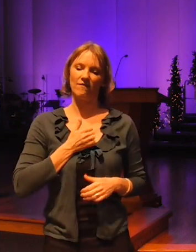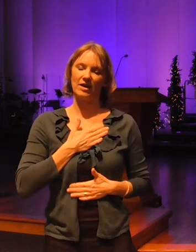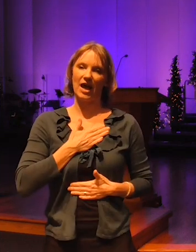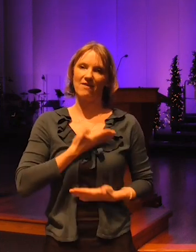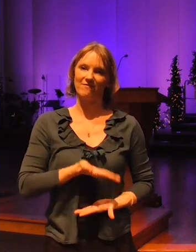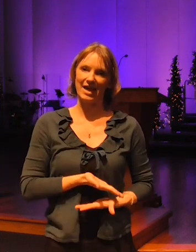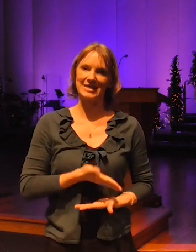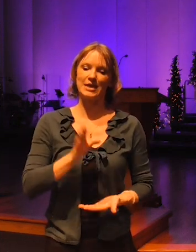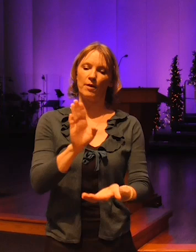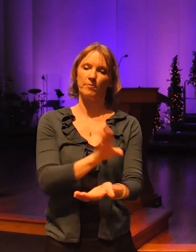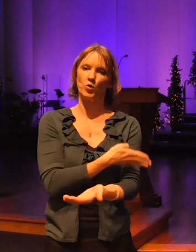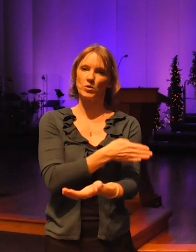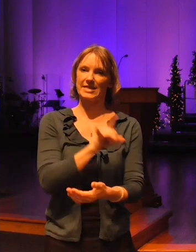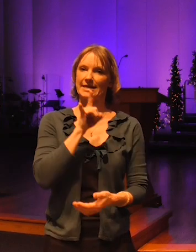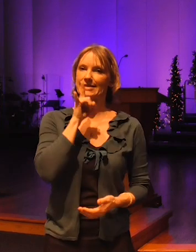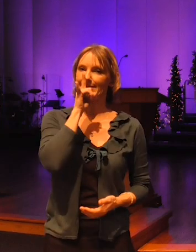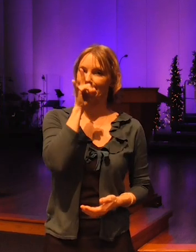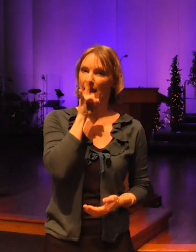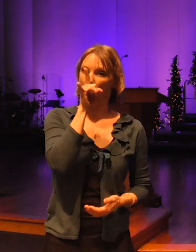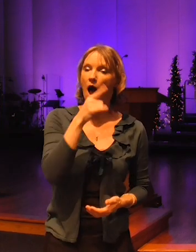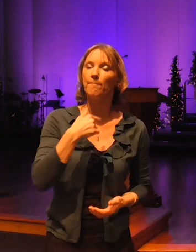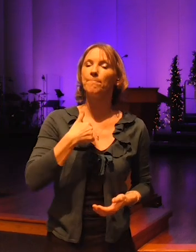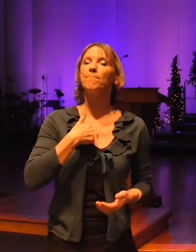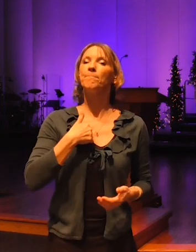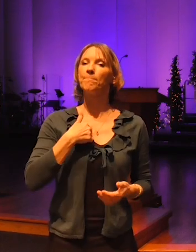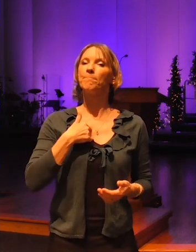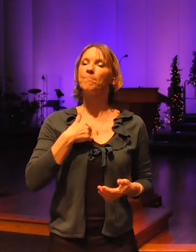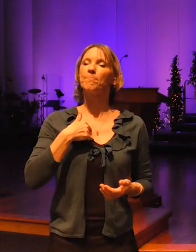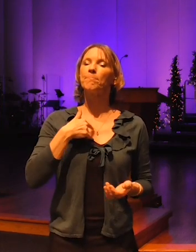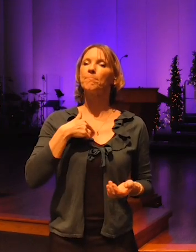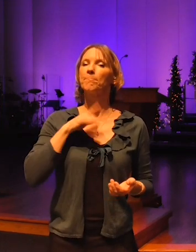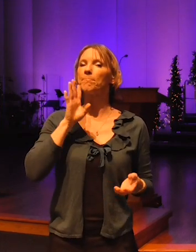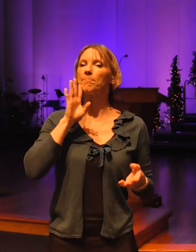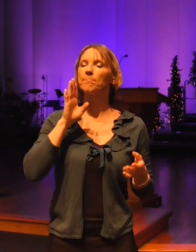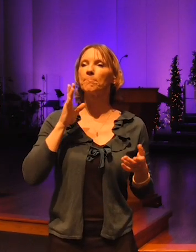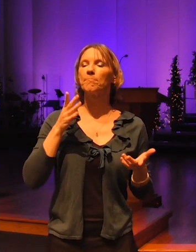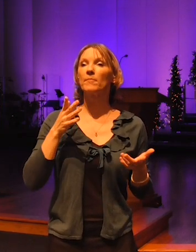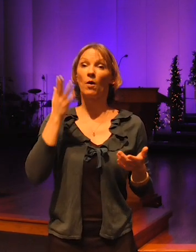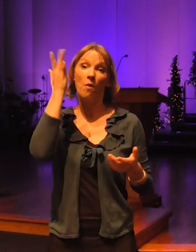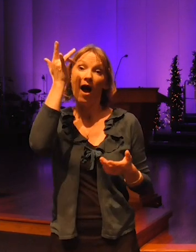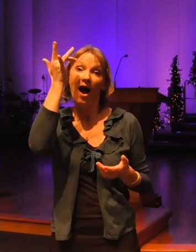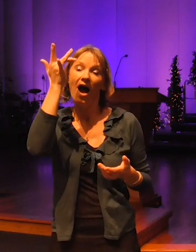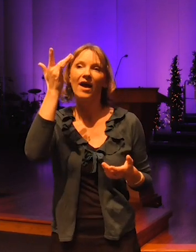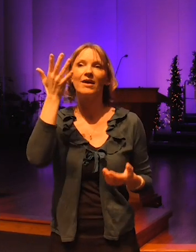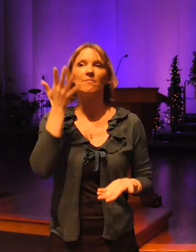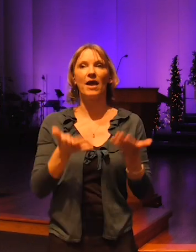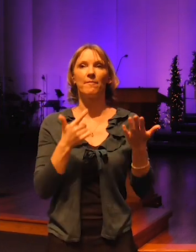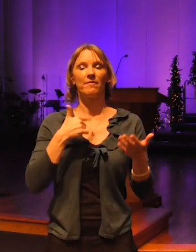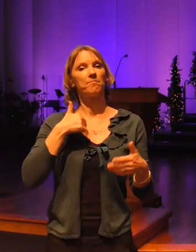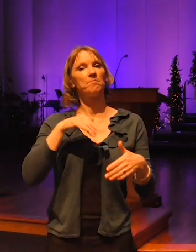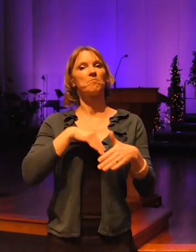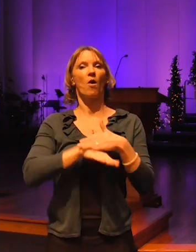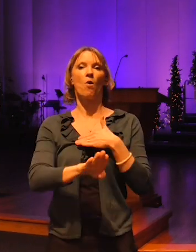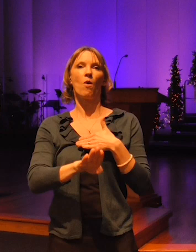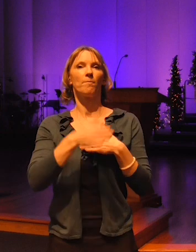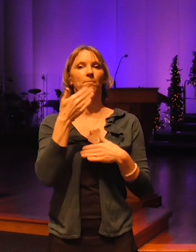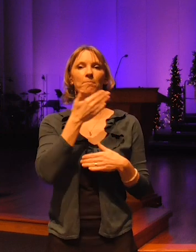conocedor musical, probablemente sea porque vine y nací en la mejor década musical de la historia, la